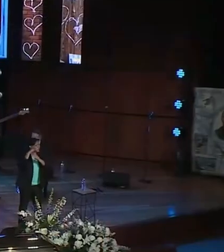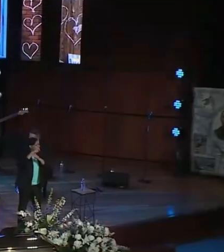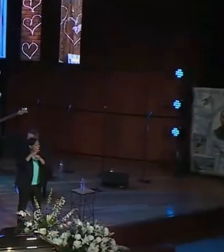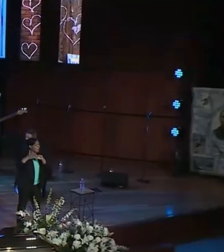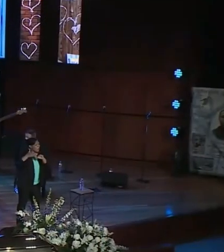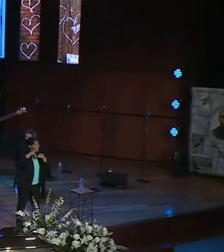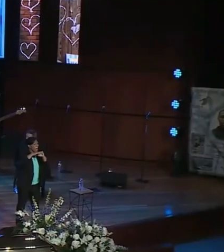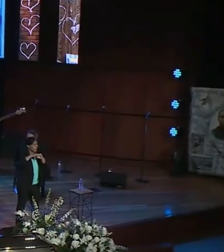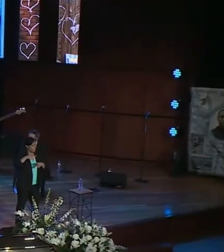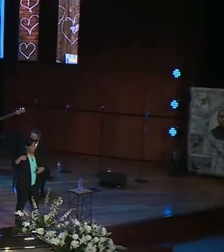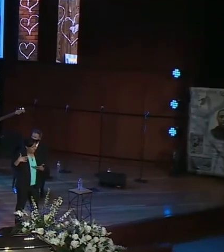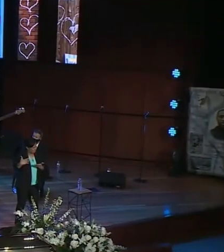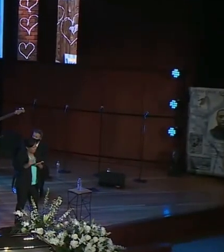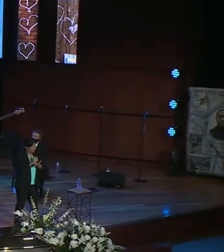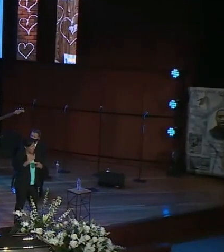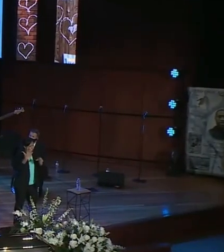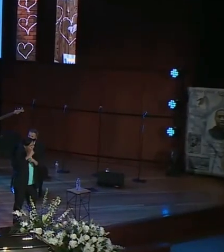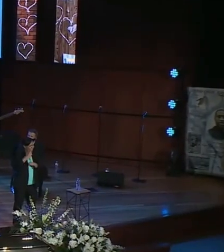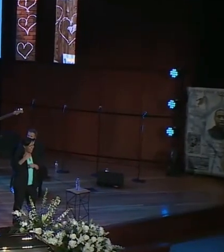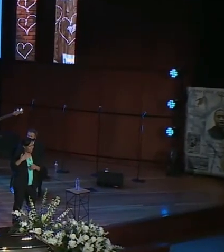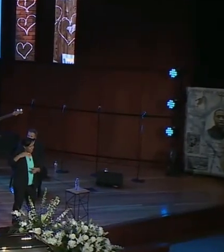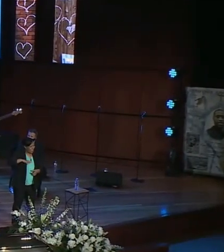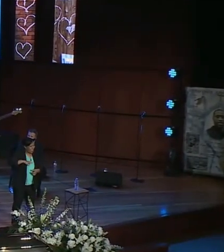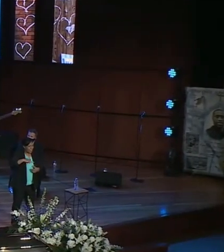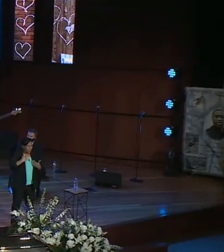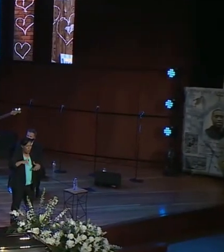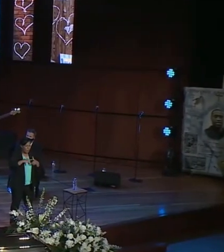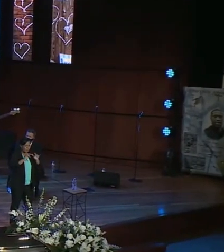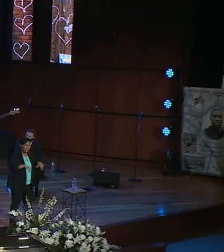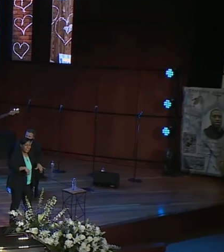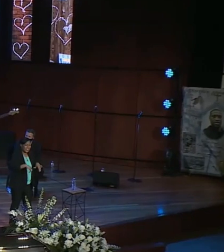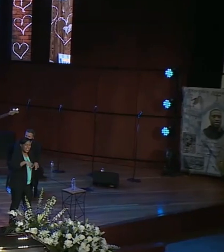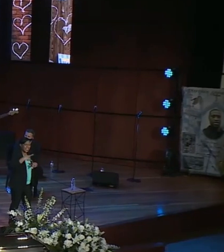Vita hemmafruar skyndade hem för att se en svart kvinna på TV -